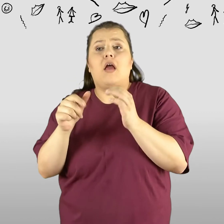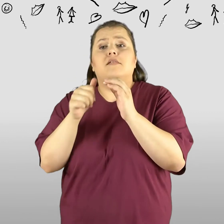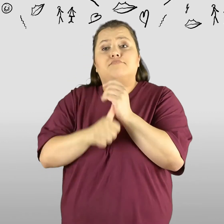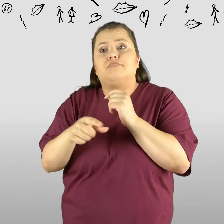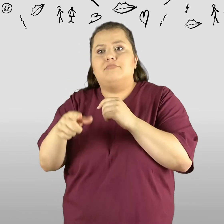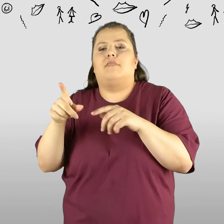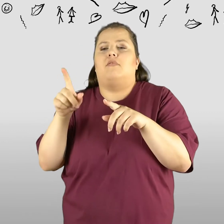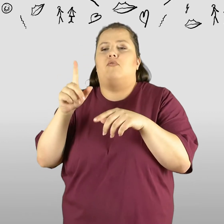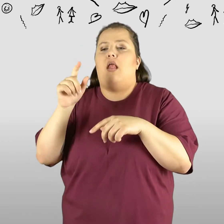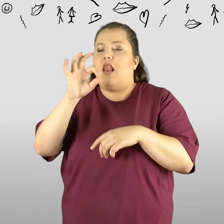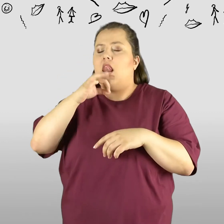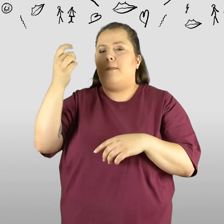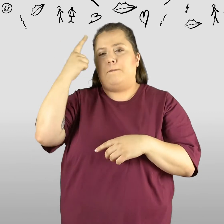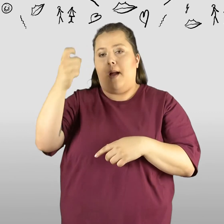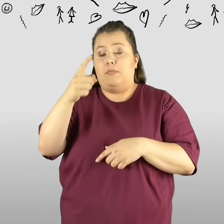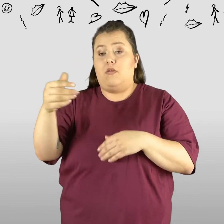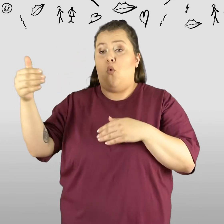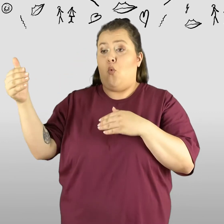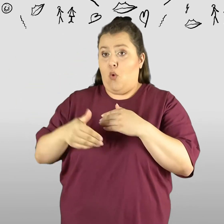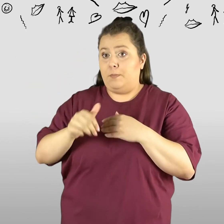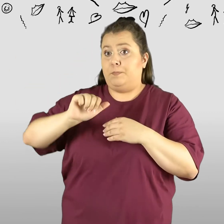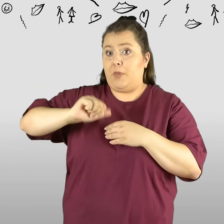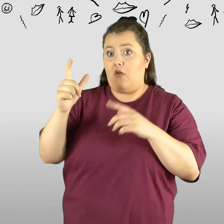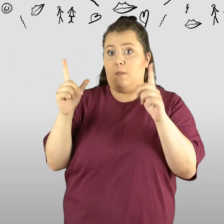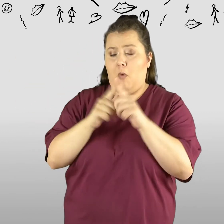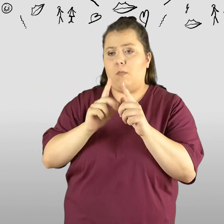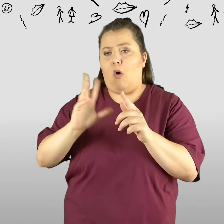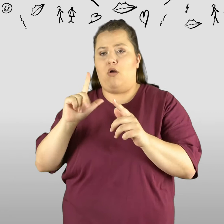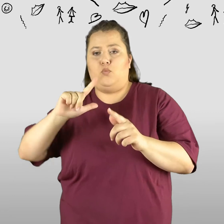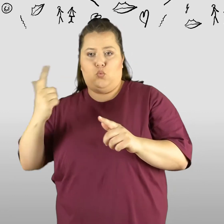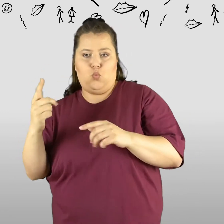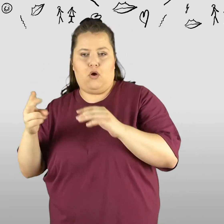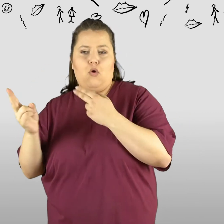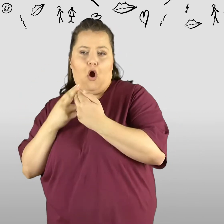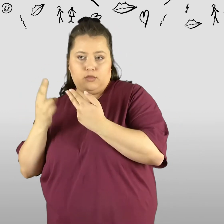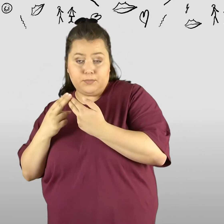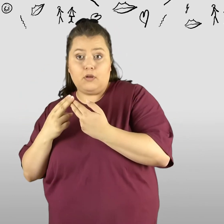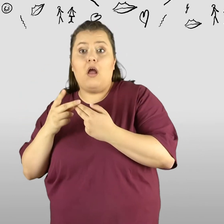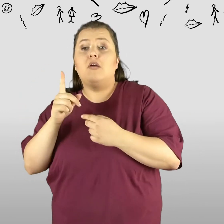Przy podmywaniu, jak również przy podcieraniu pupy pamiętajmy o właściwym kierunku – zawsze od przodu do tyłu,